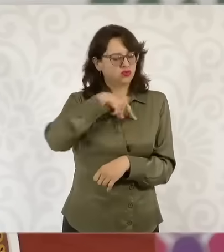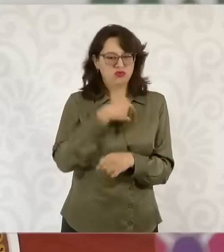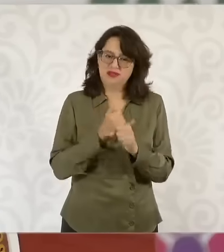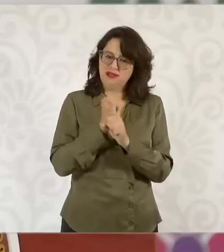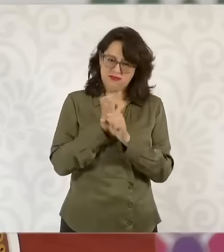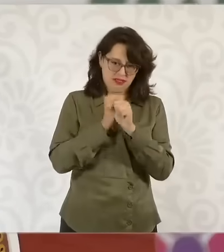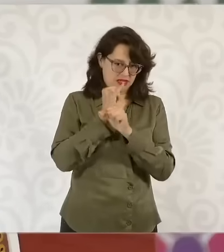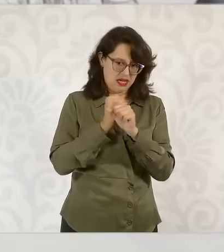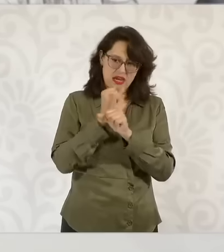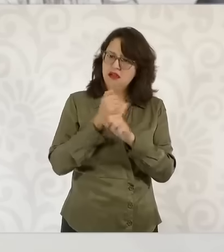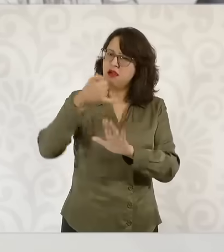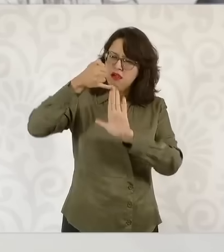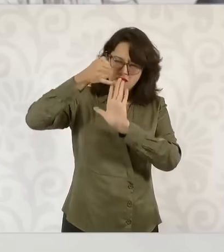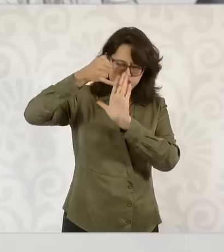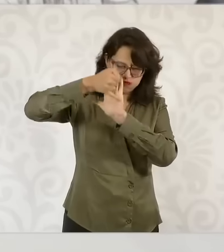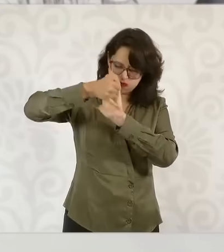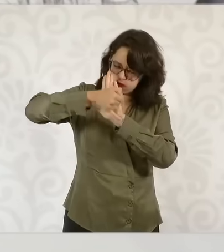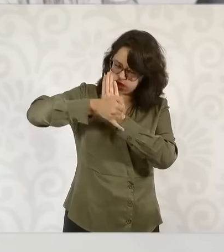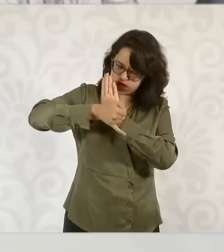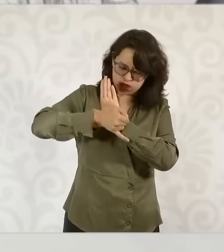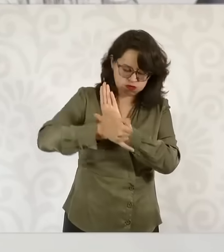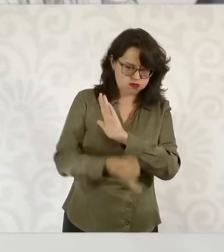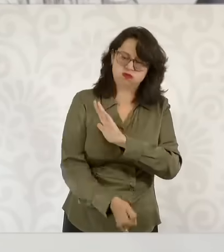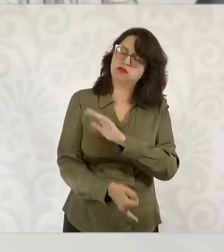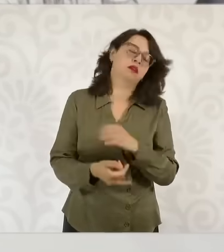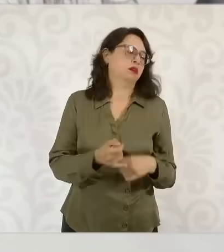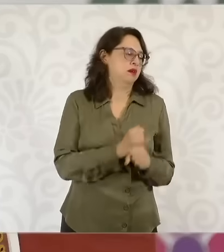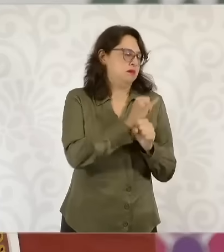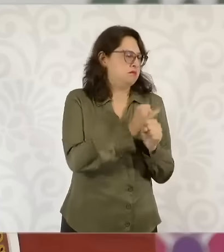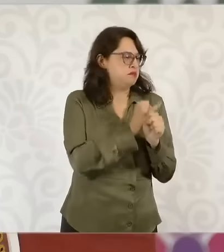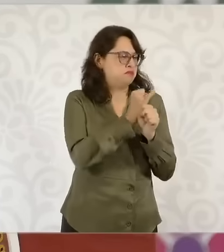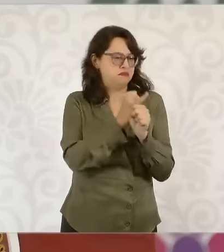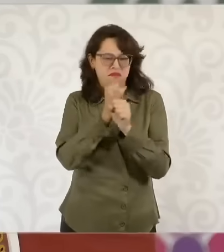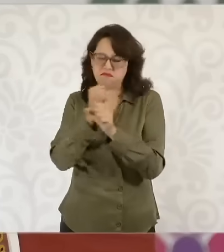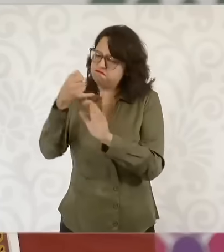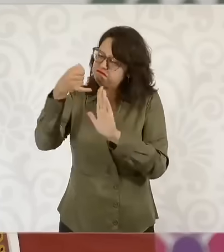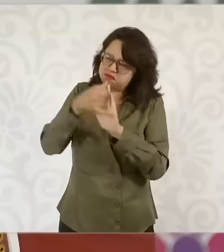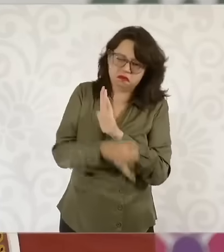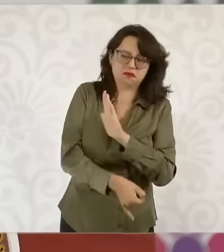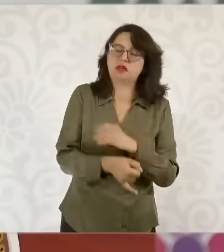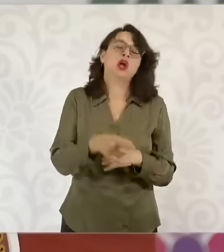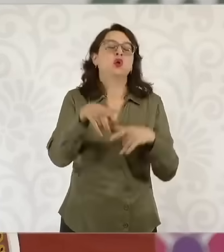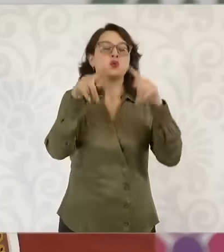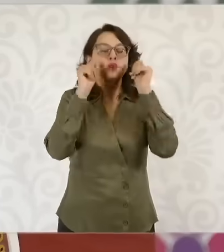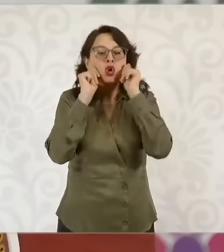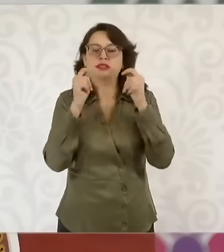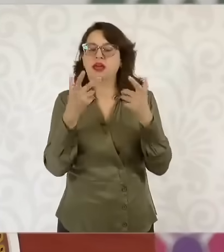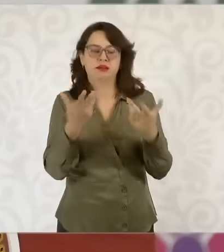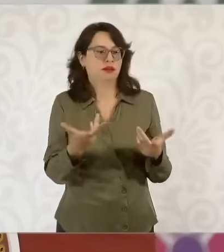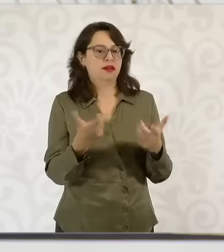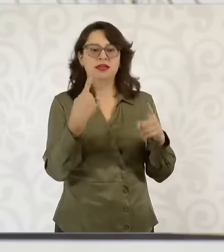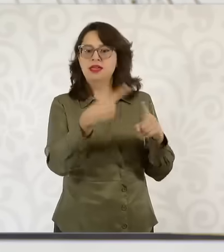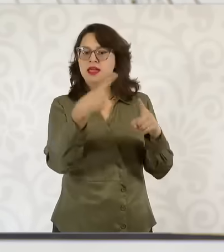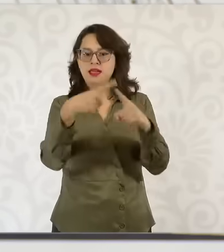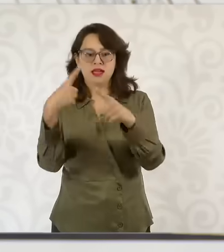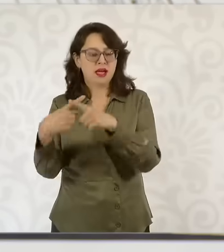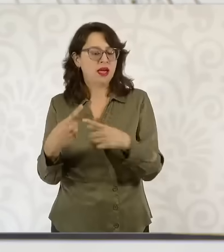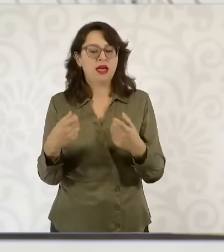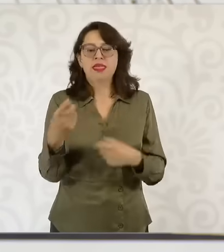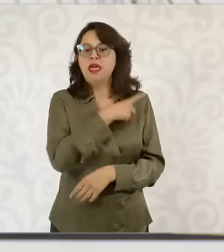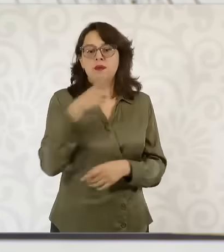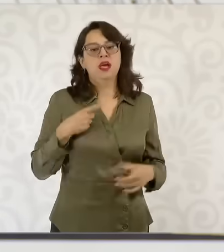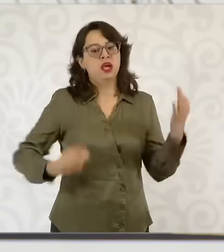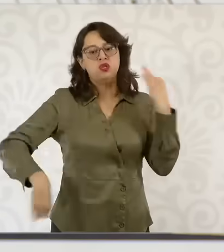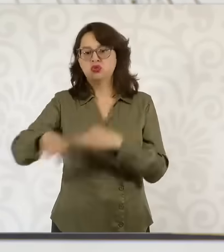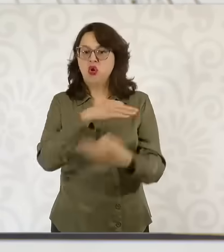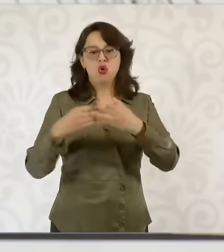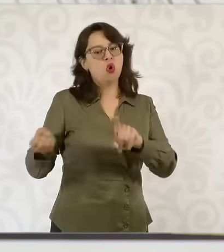las investigaciones están dando mucha información y nuestro objetivo es que es que todo sea legal,